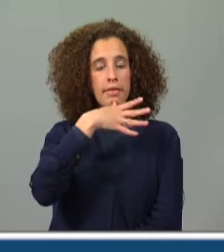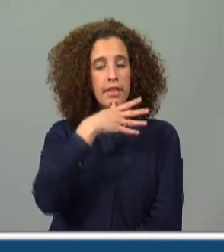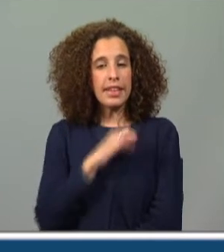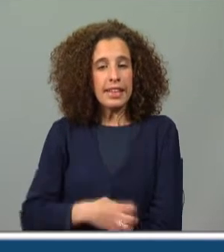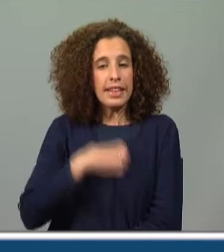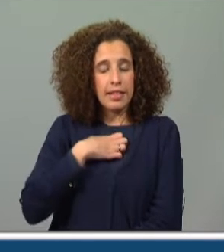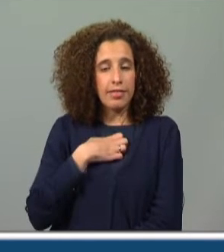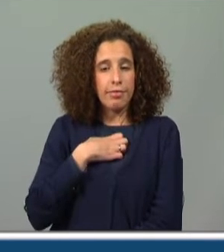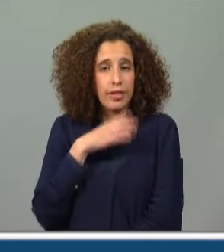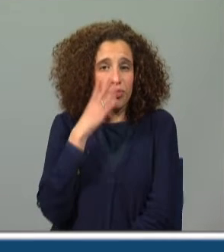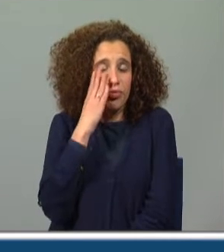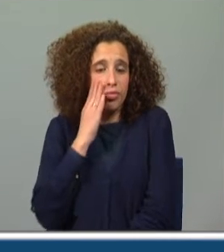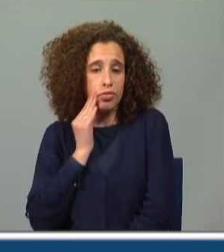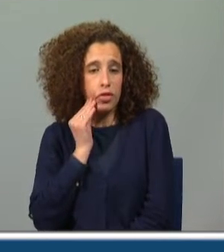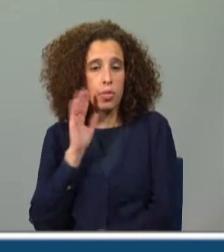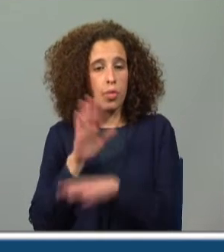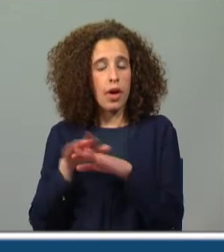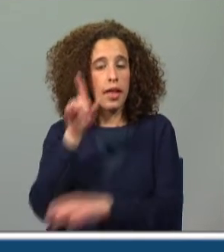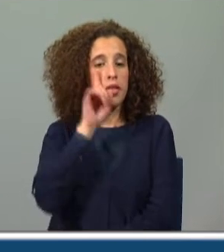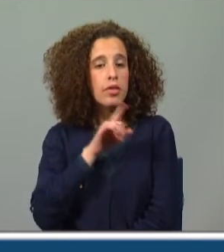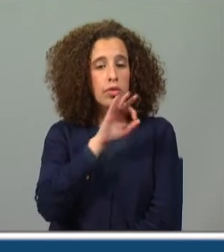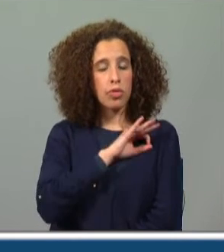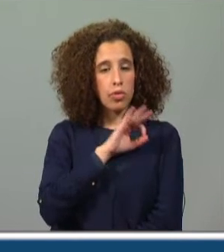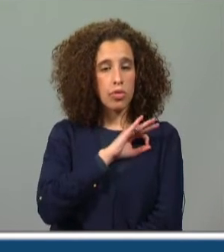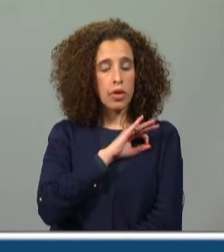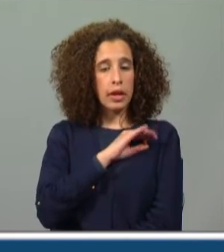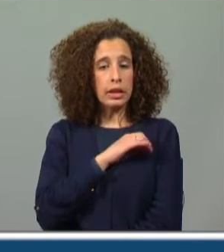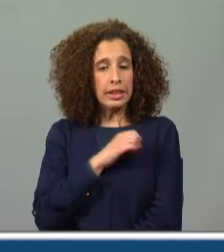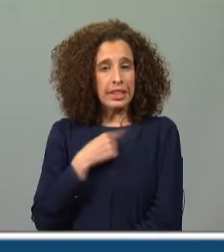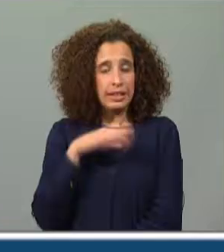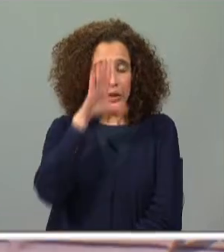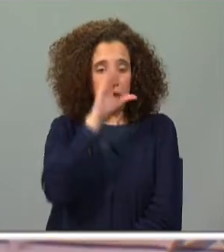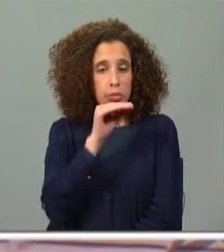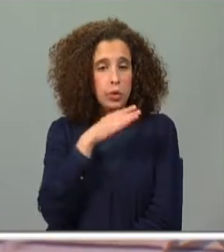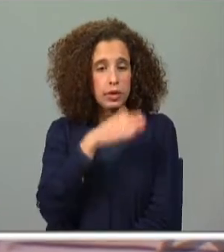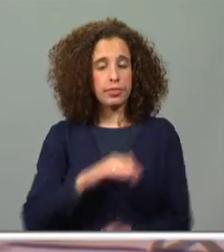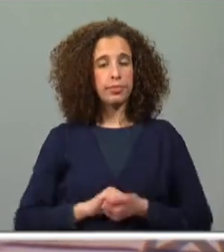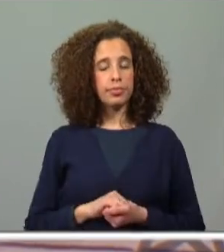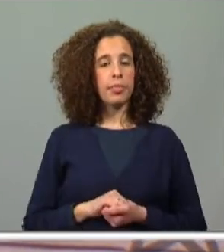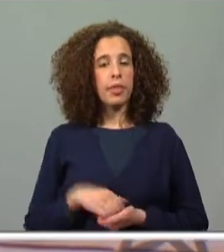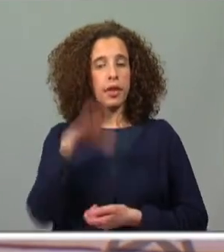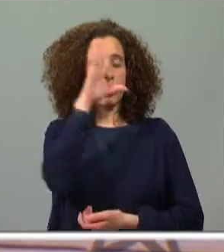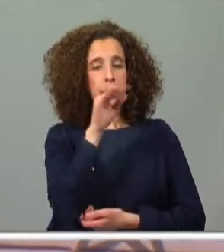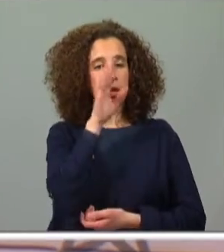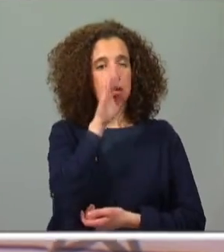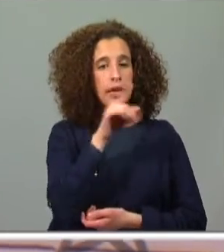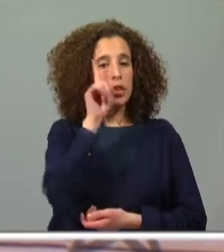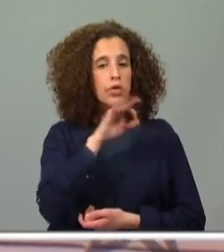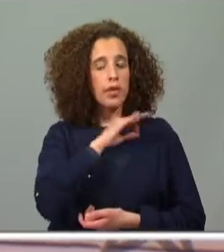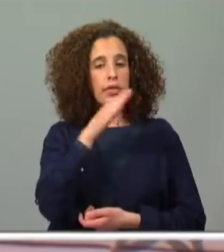sentir-se intimidade por aquela senhora cuja reação não conseguia antecipar 與那位女士感到親密我無法預料誰的反應 portanto ela não sabia se aquela senhora nem a dizer vai-te embora que a minha 所以她不知道那位女士是否也不是說走開那個我的